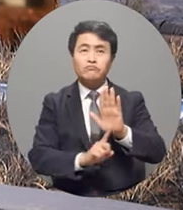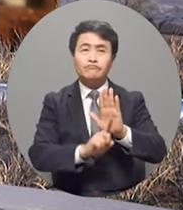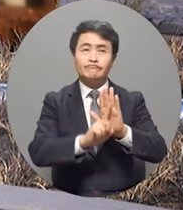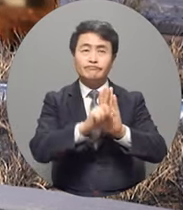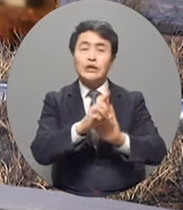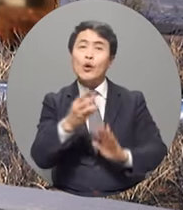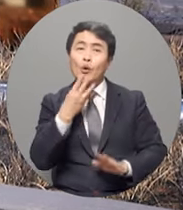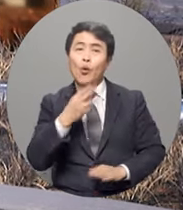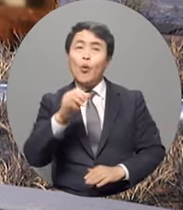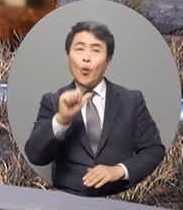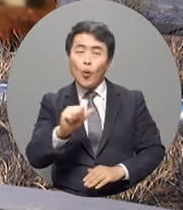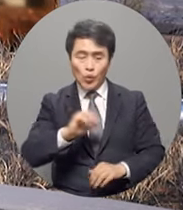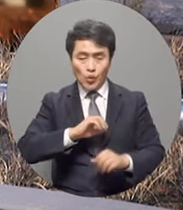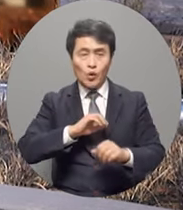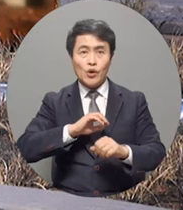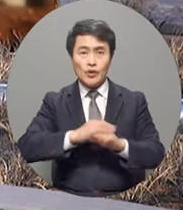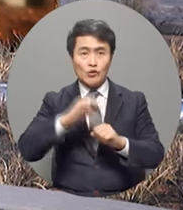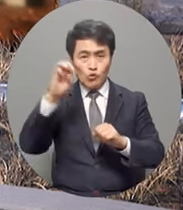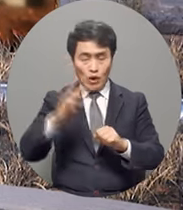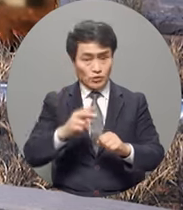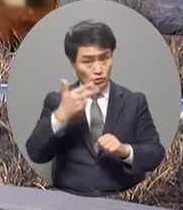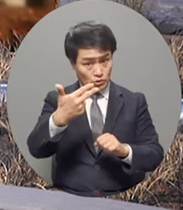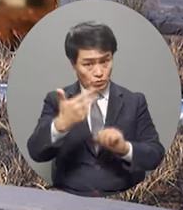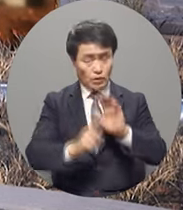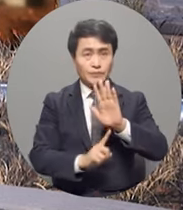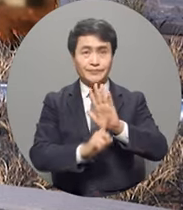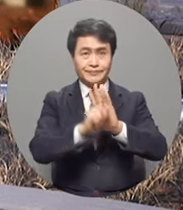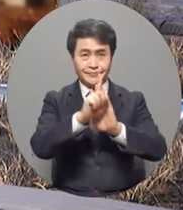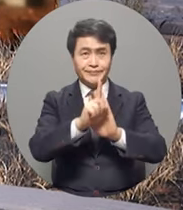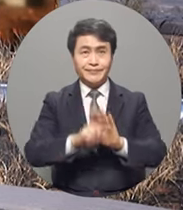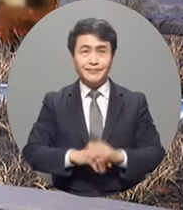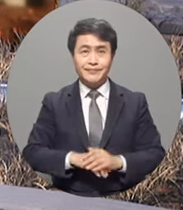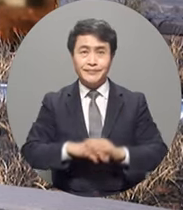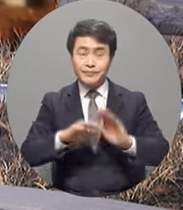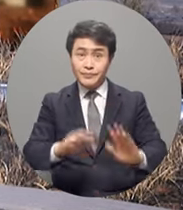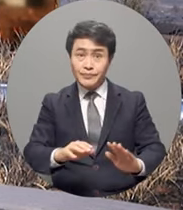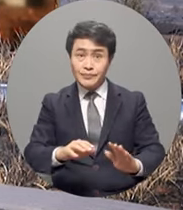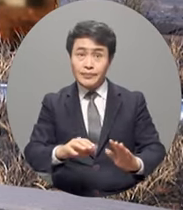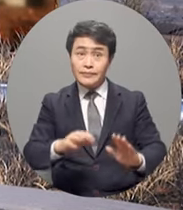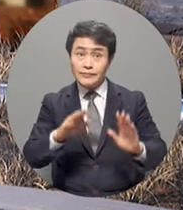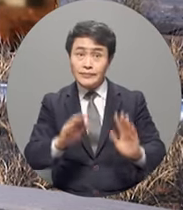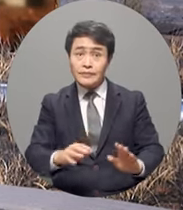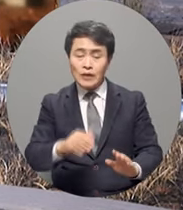낮 최고 기온은 오늘보다 높아지겠습니다. 서울이 5도, 대구와 광주 7도까지 오르겠습니다.